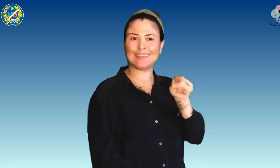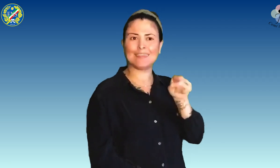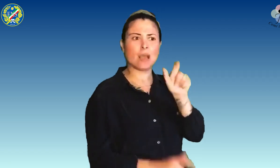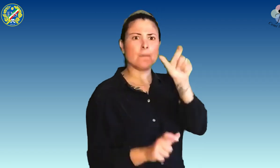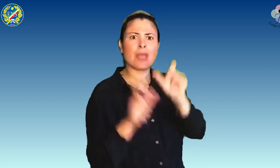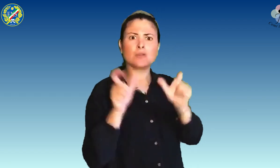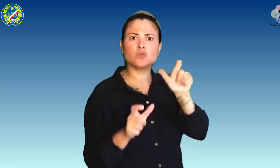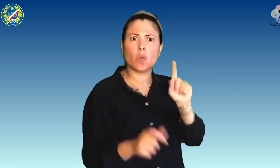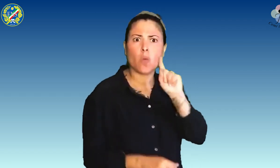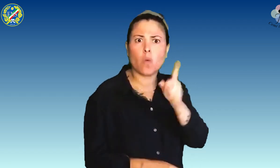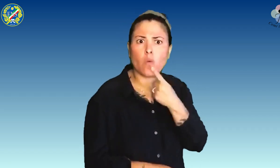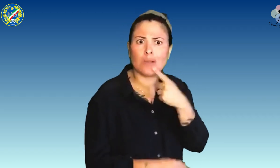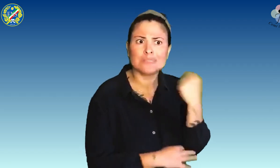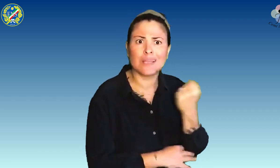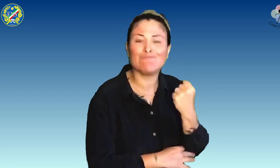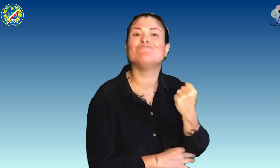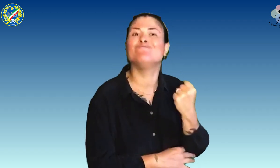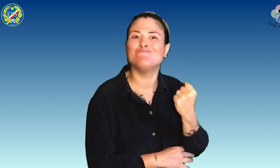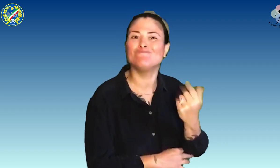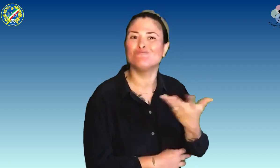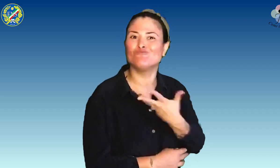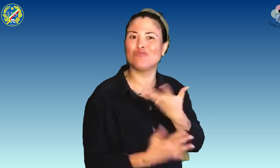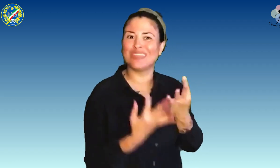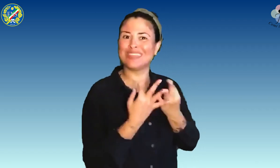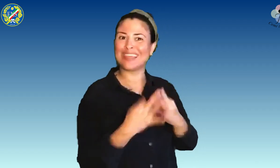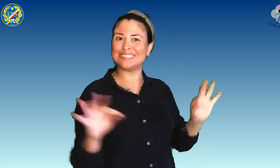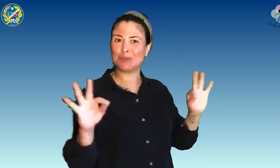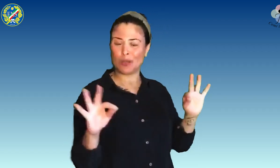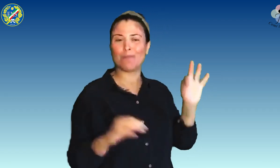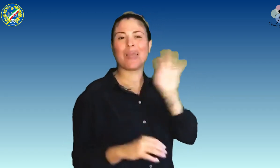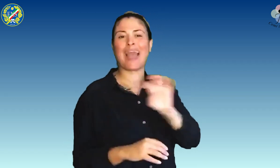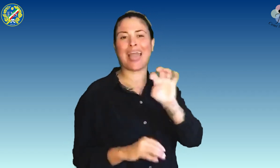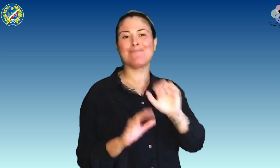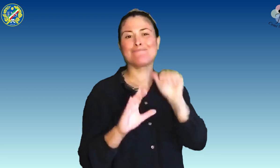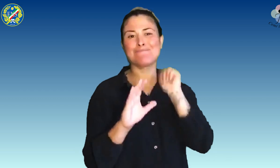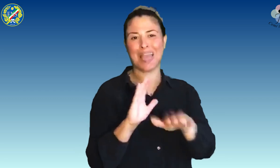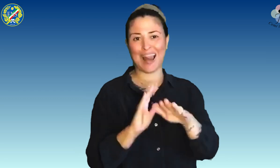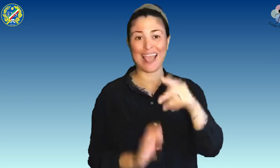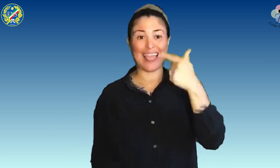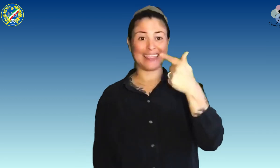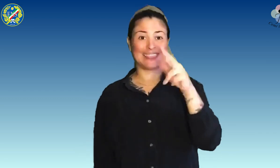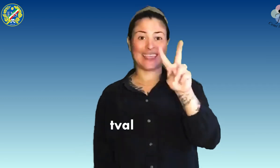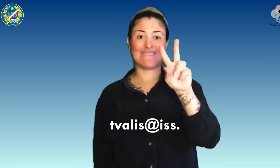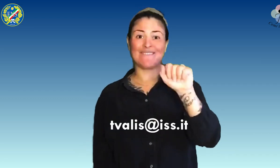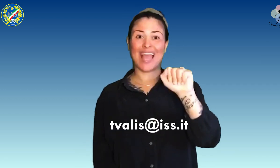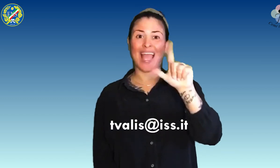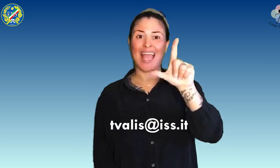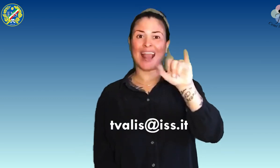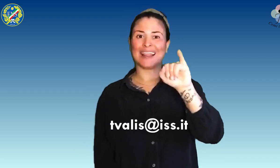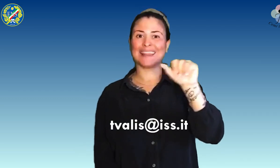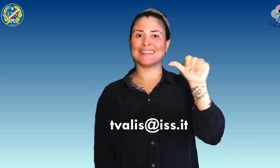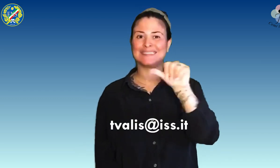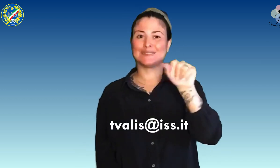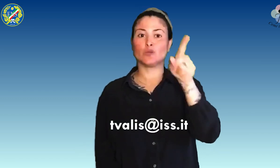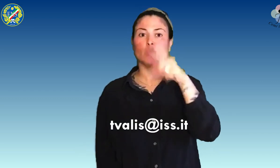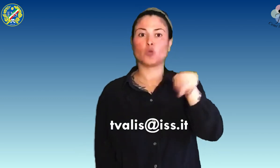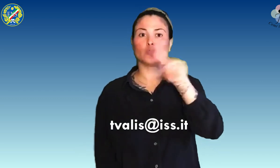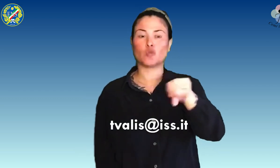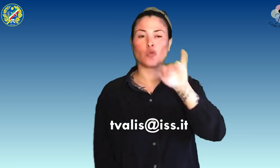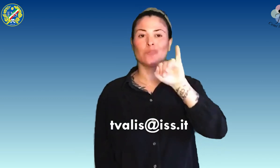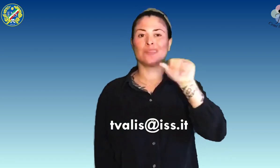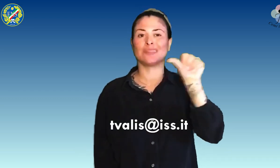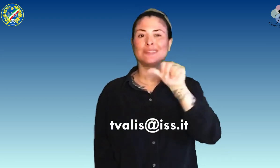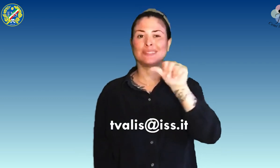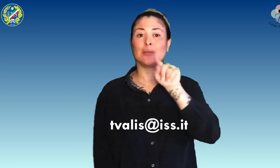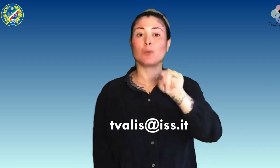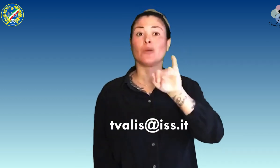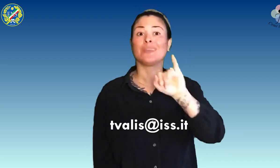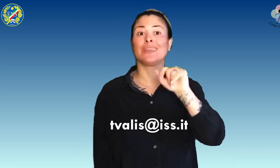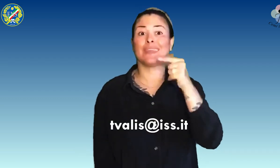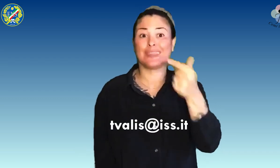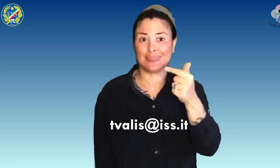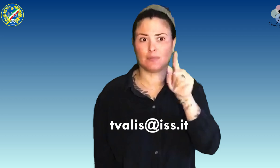disponibile per le persone sorde attraverso l’indirizzo e-mail: tvalis@iss.it